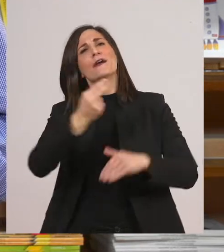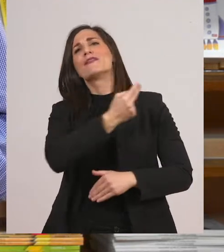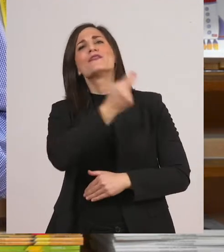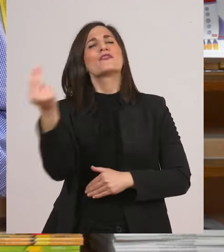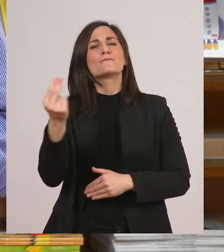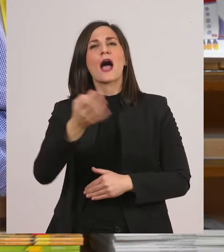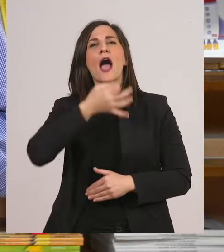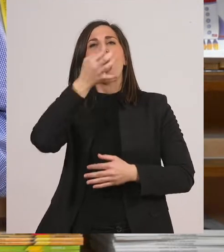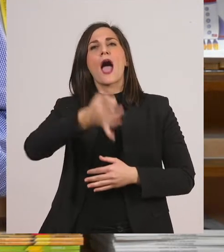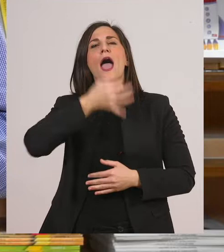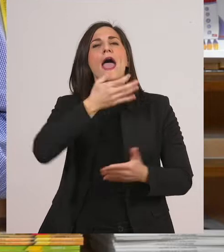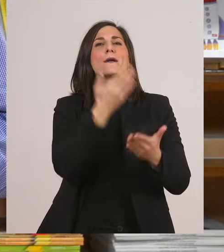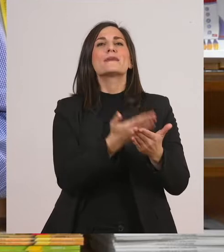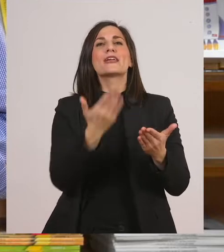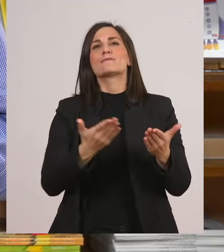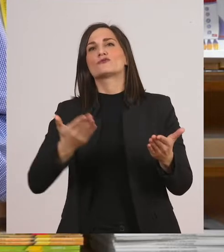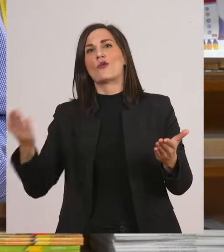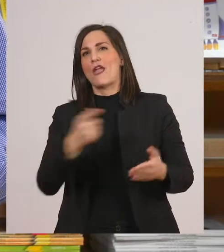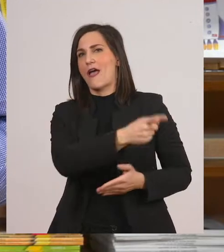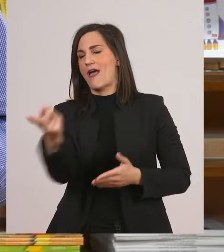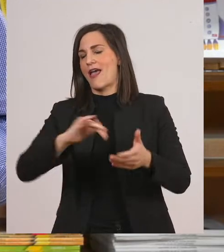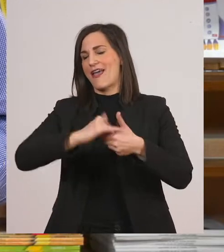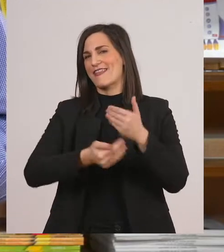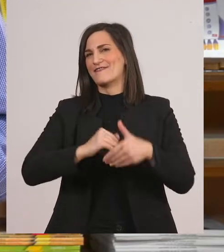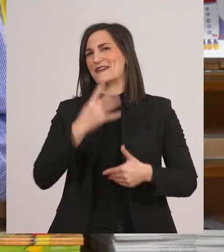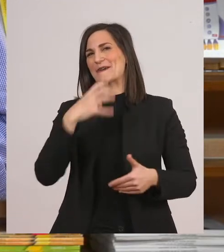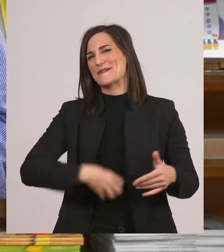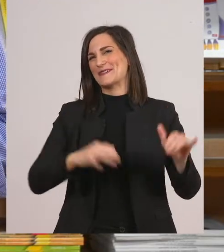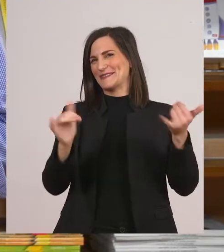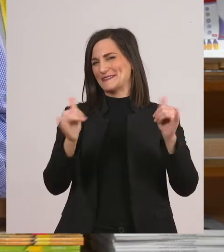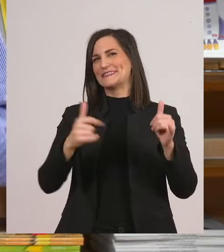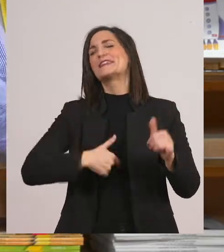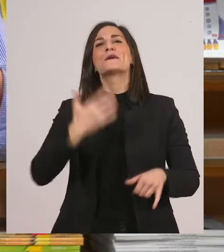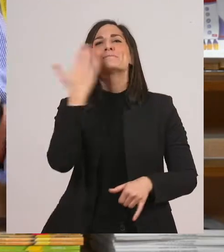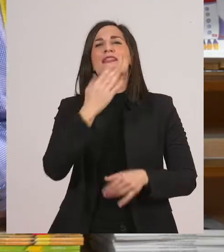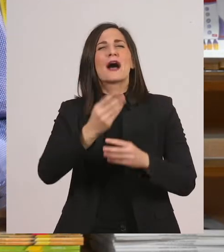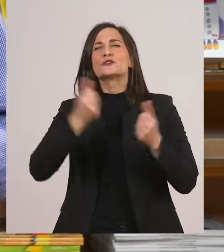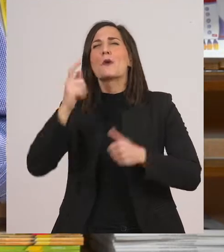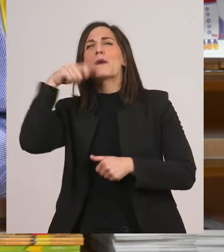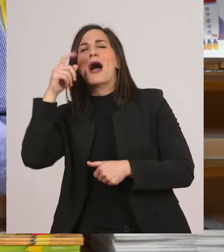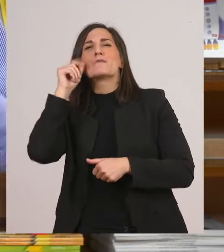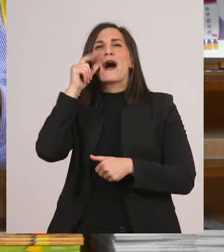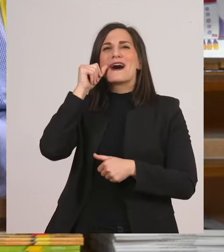Αυτό το μάθημα σας ενδιαφέρει και πάρα πολύ γιατί, αστειευόμενος να σας πω, ότι είναι ένα μάθημα για το πώς θα πείσουμε την μαμά και τον μπαμπά...